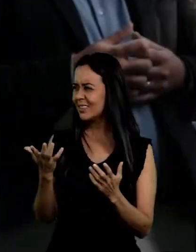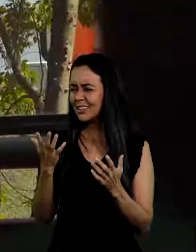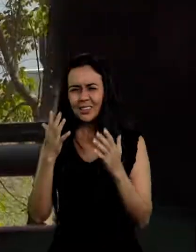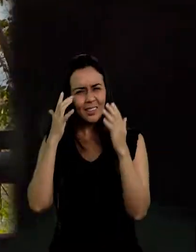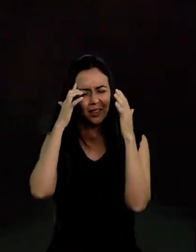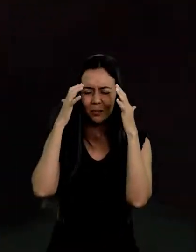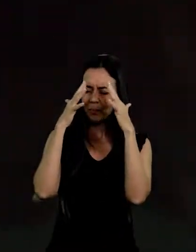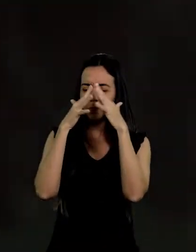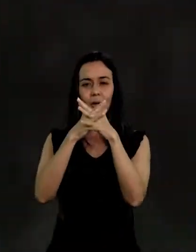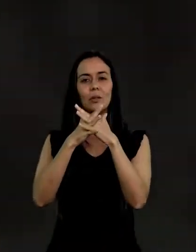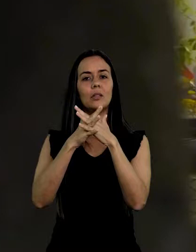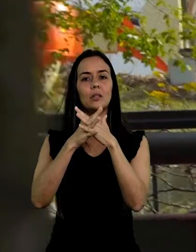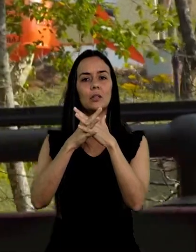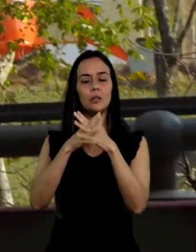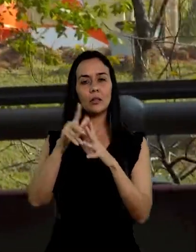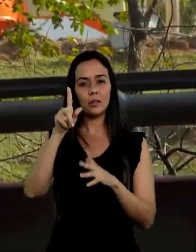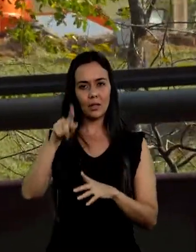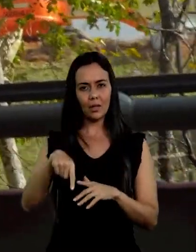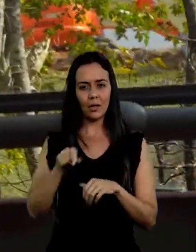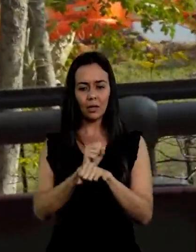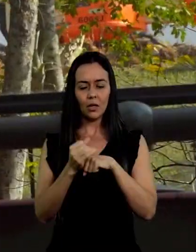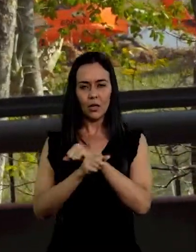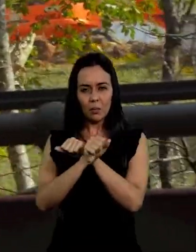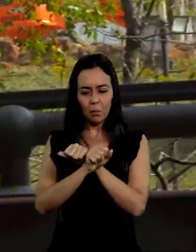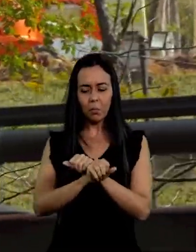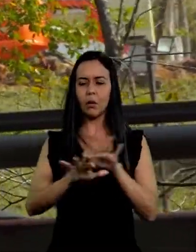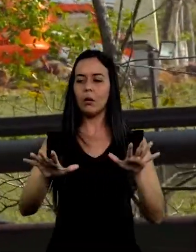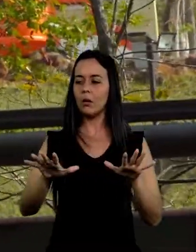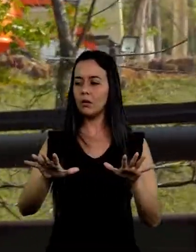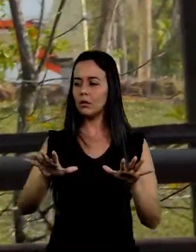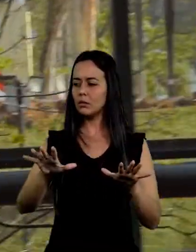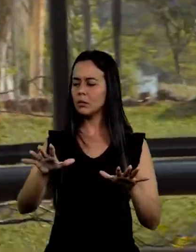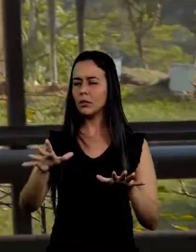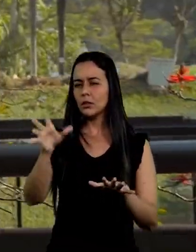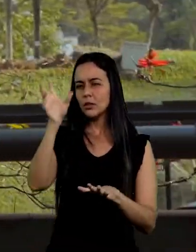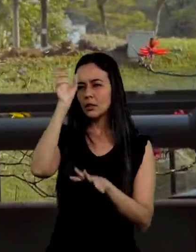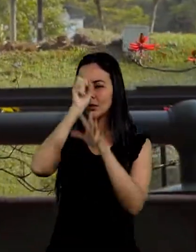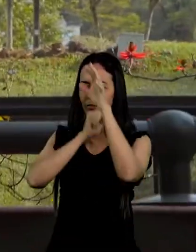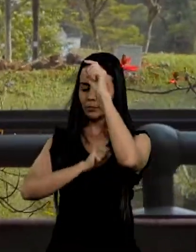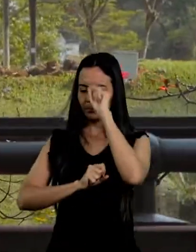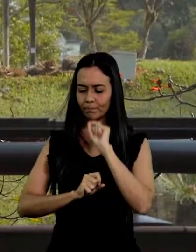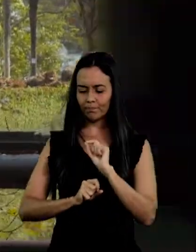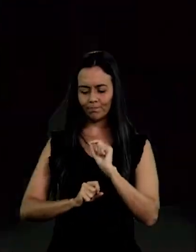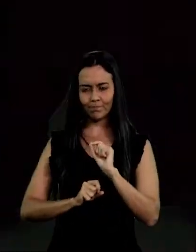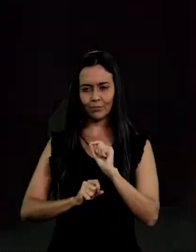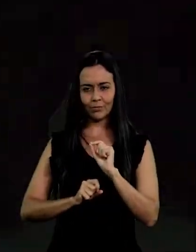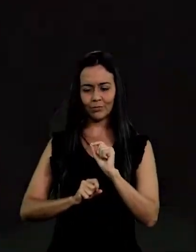Mas algo que a pandemia vem e ensina que a gente não perde sozinho, né?